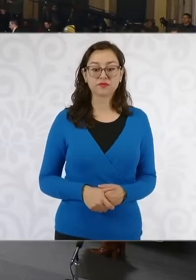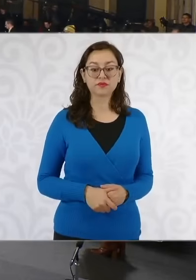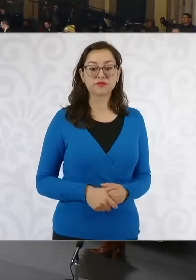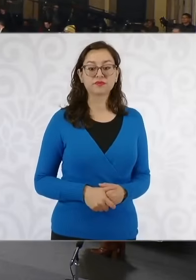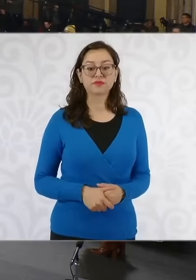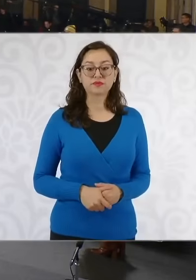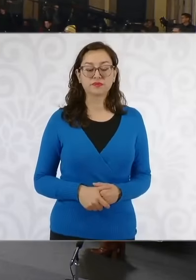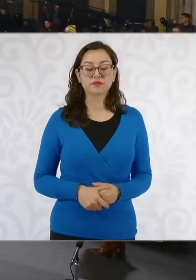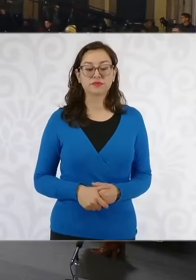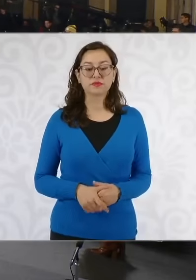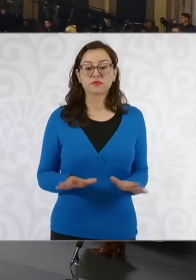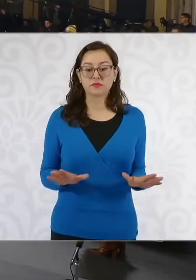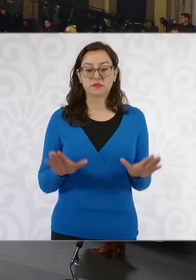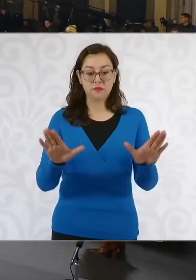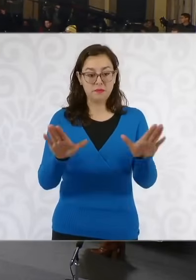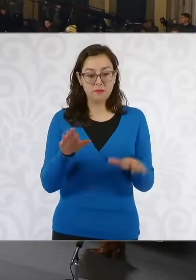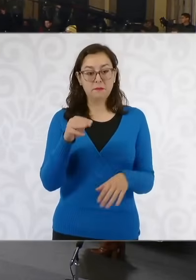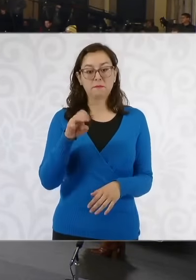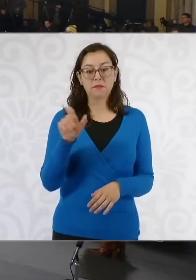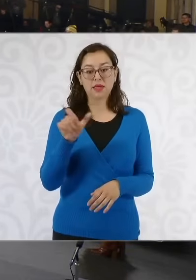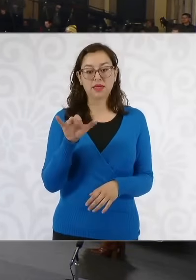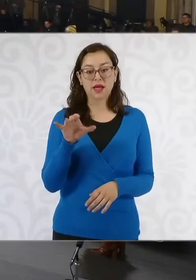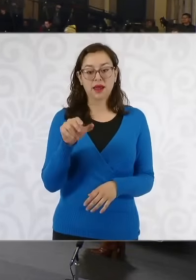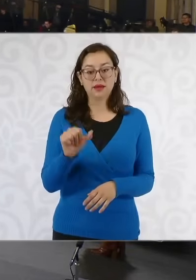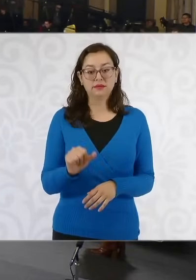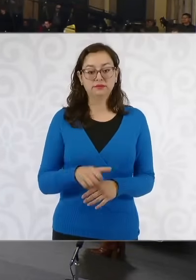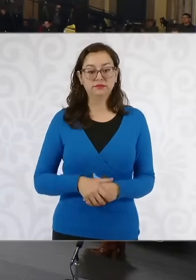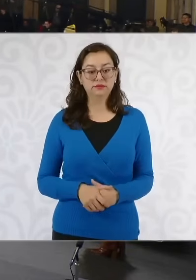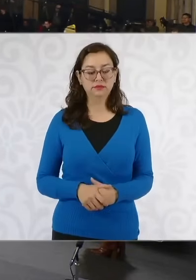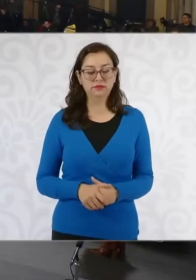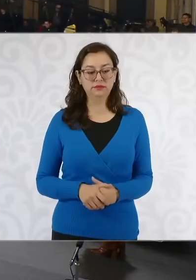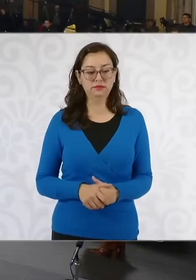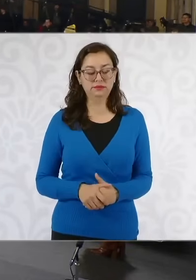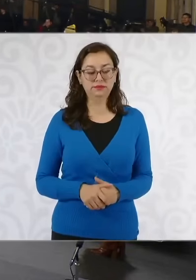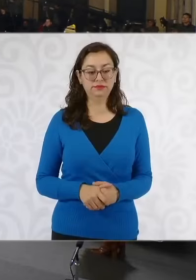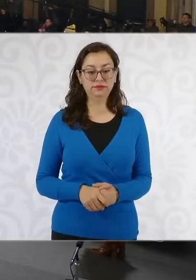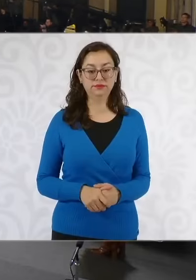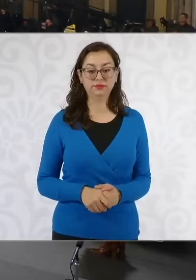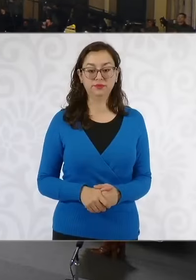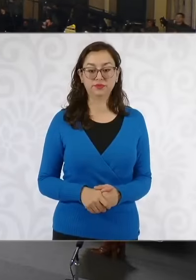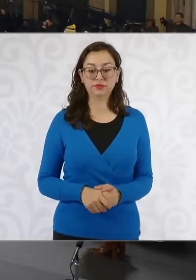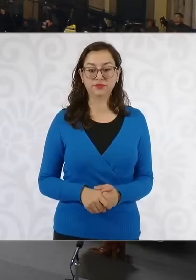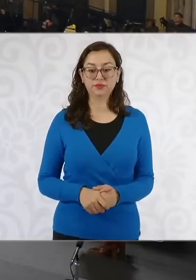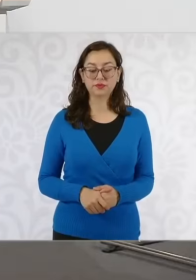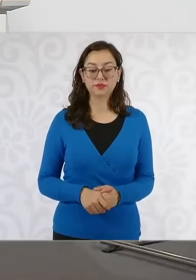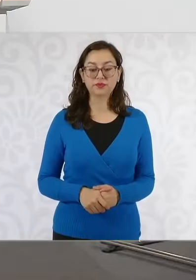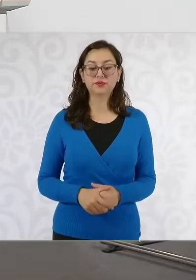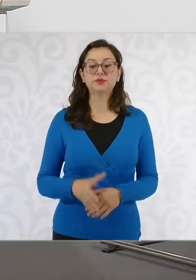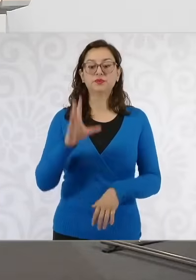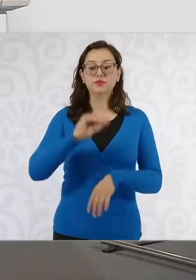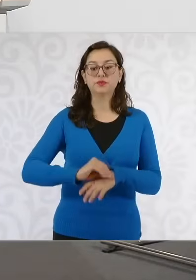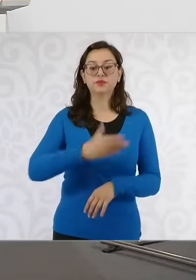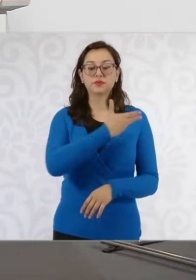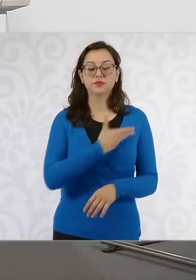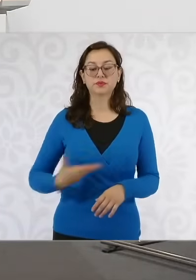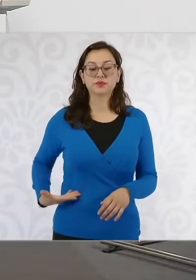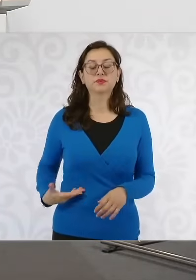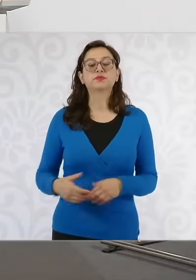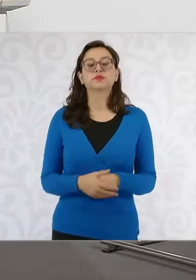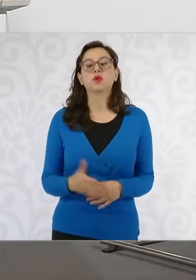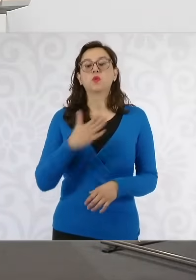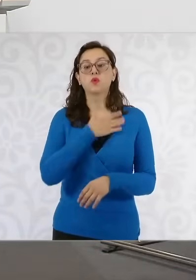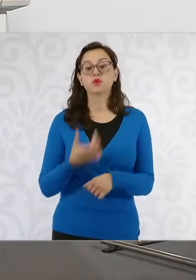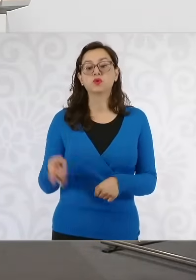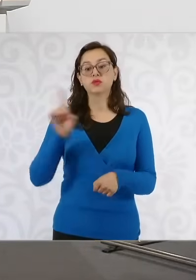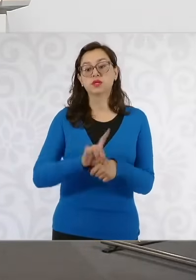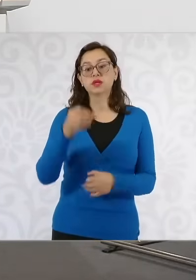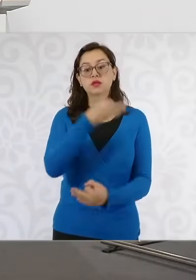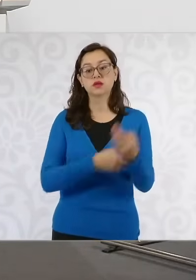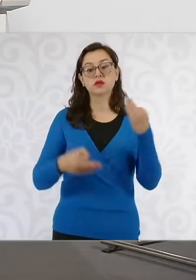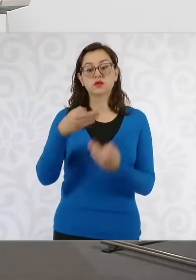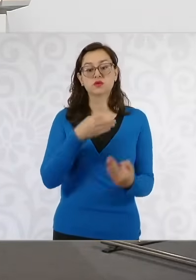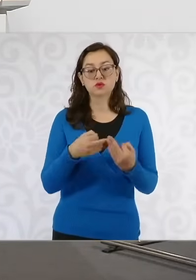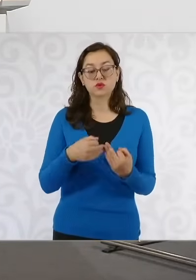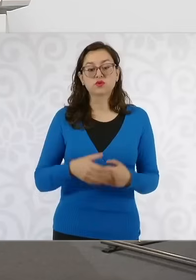adelante su permiso señora presidenta Muy buenos días a todos y a todos es un un honor estar aquí